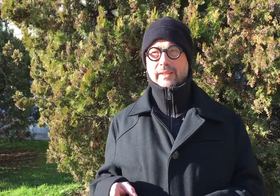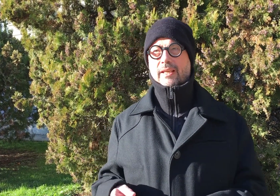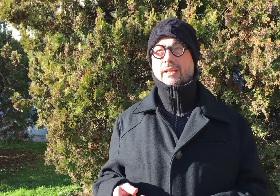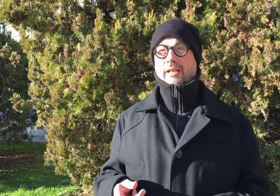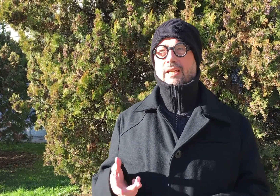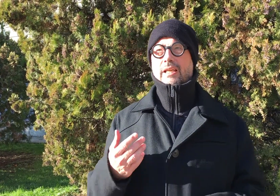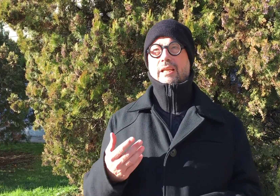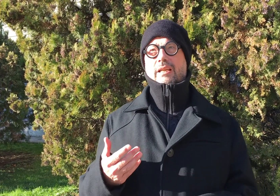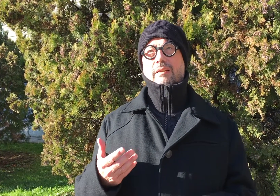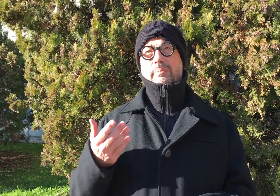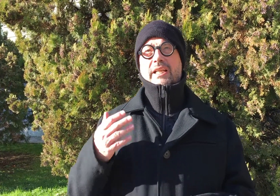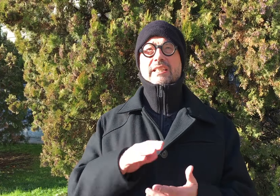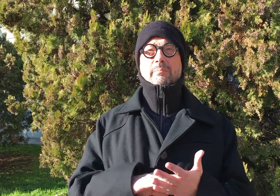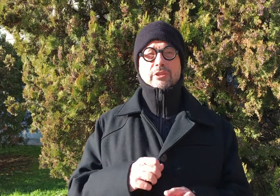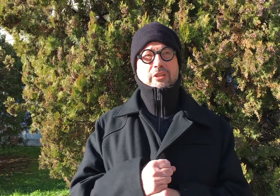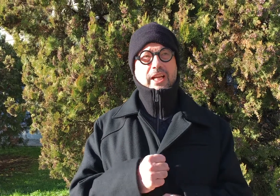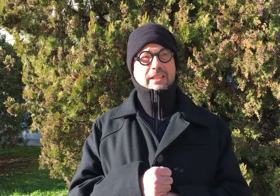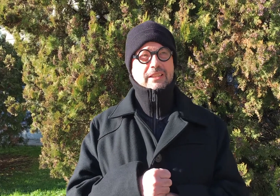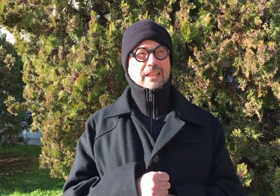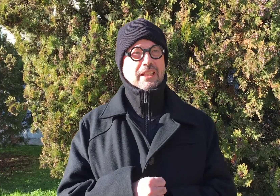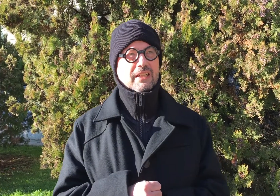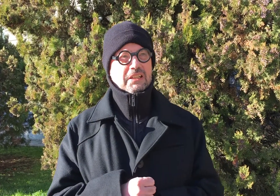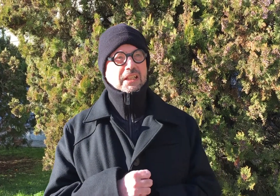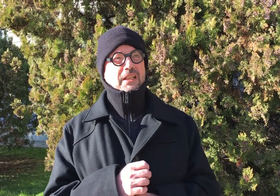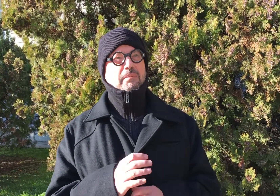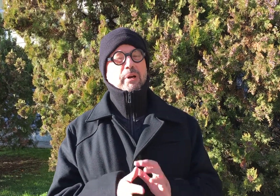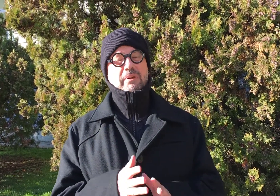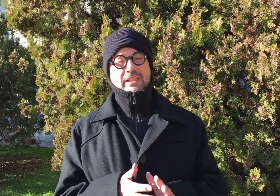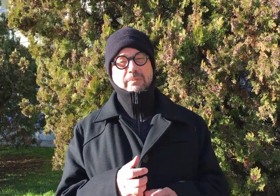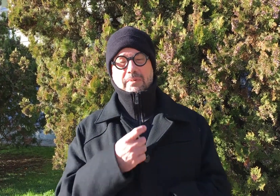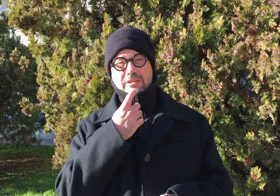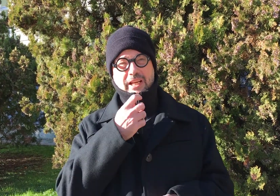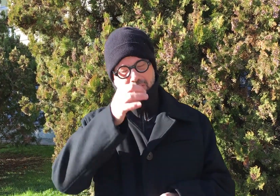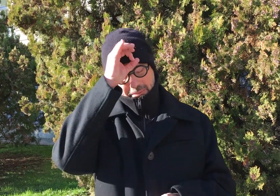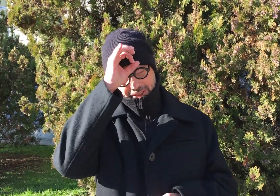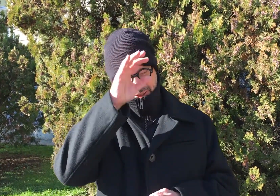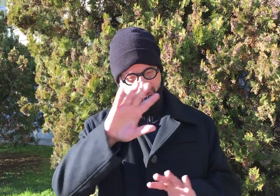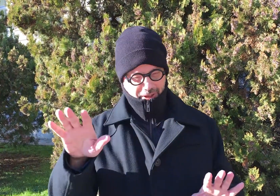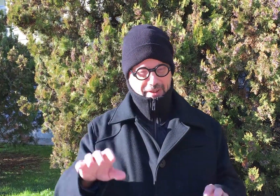Prije, kad sam počeo raditi, pojma nisam imao o znakovnom jeziku,